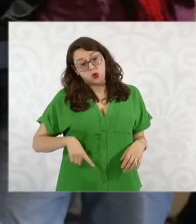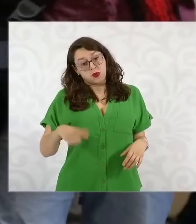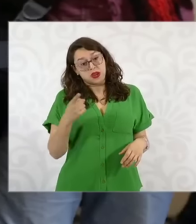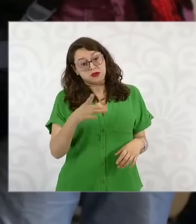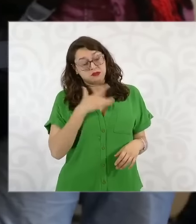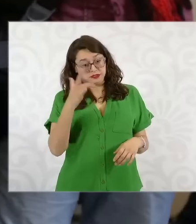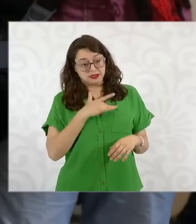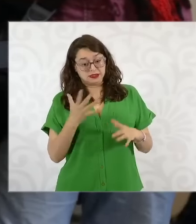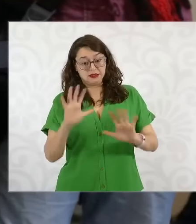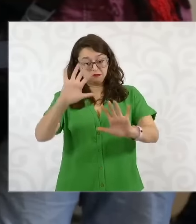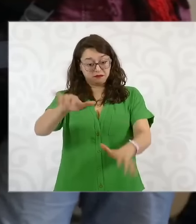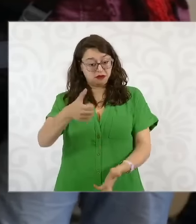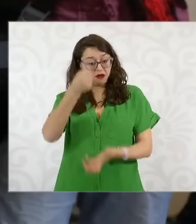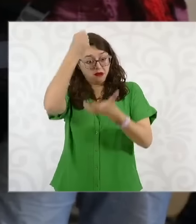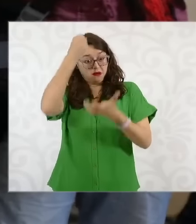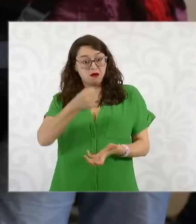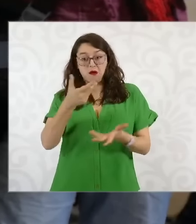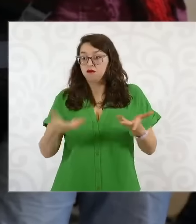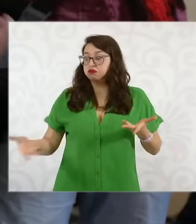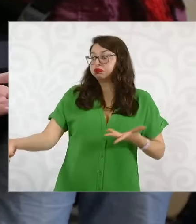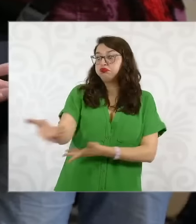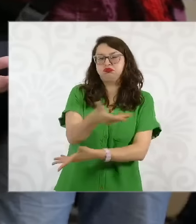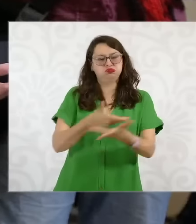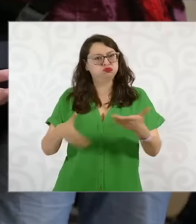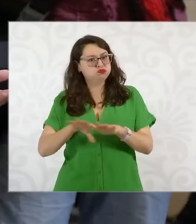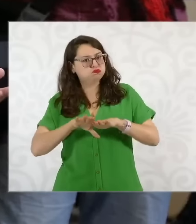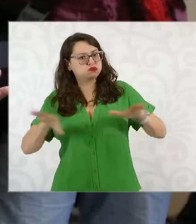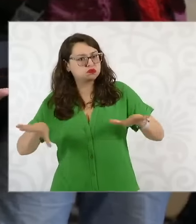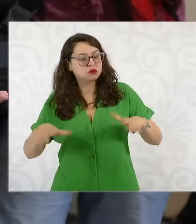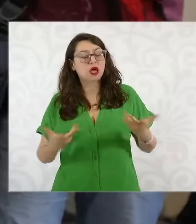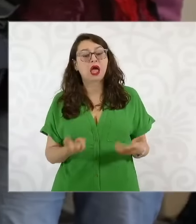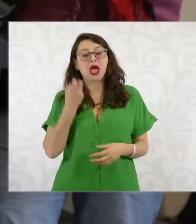compartida. Presidenta, ¿de qué manera traducir estos resultados en los indicadores y a su vez